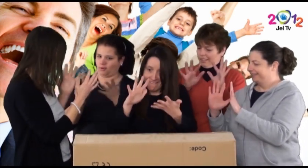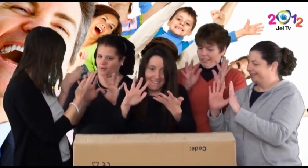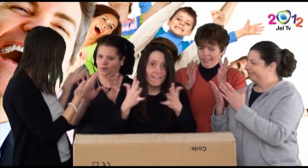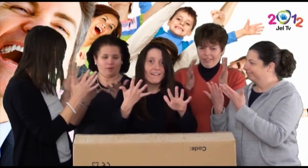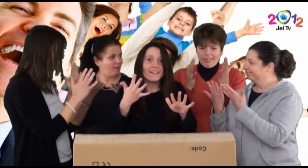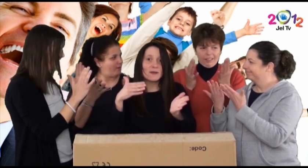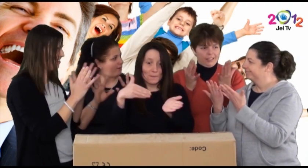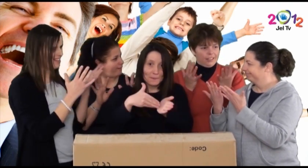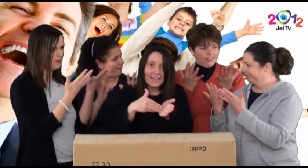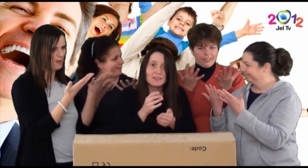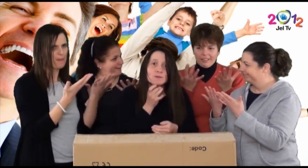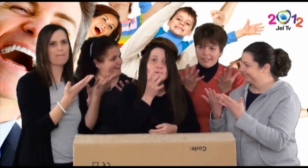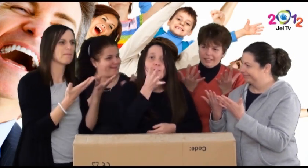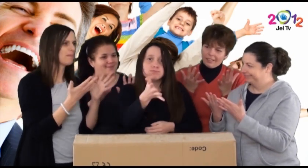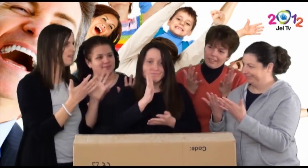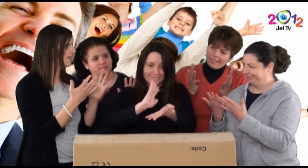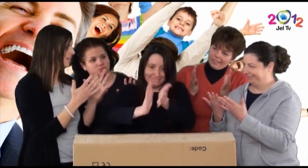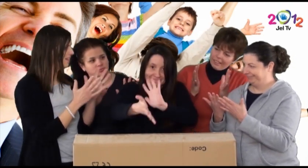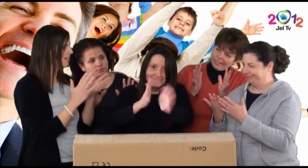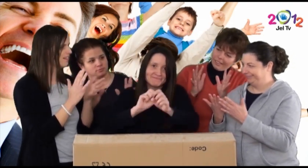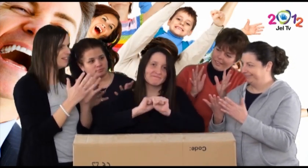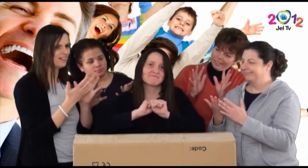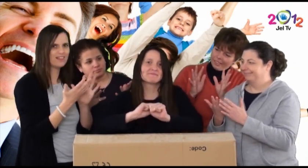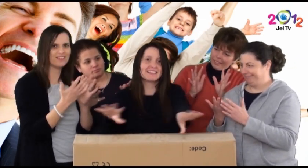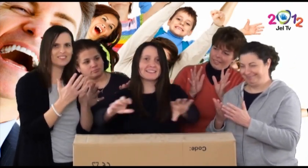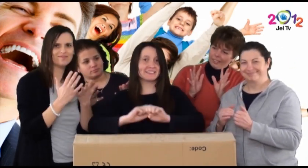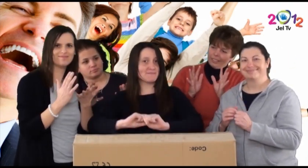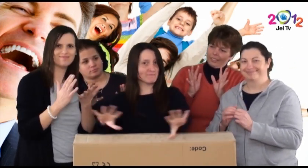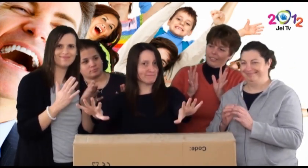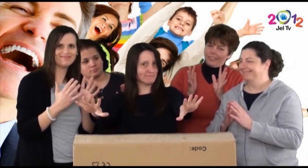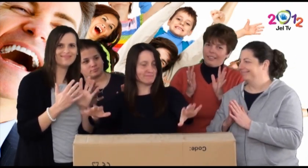Még jobb jelekkel sugározzuk adásunkat.